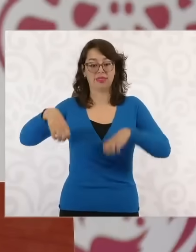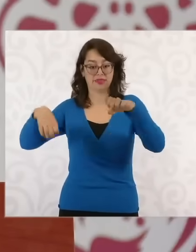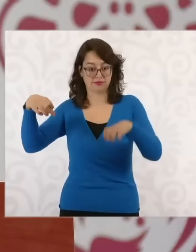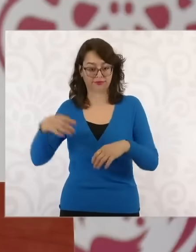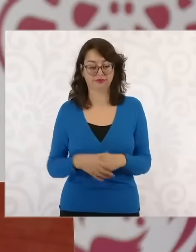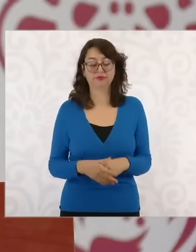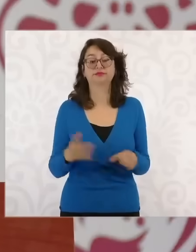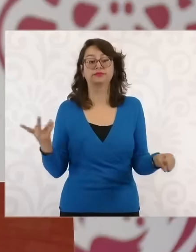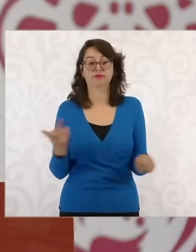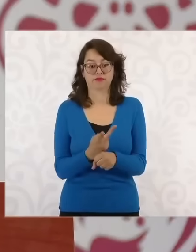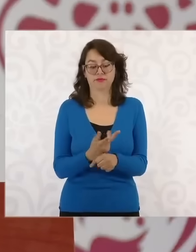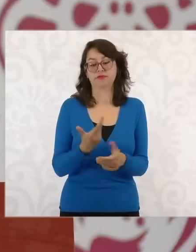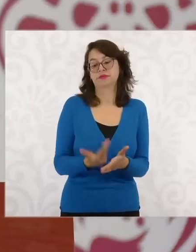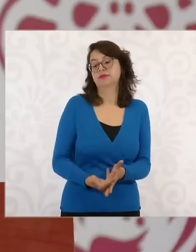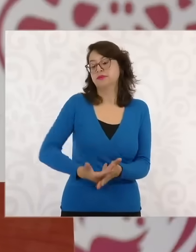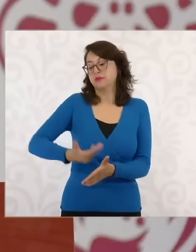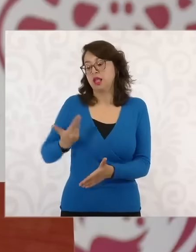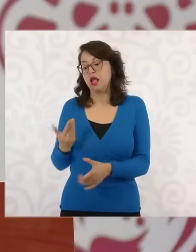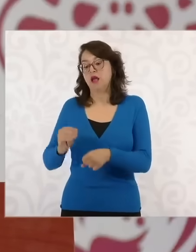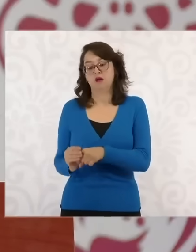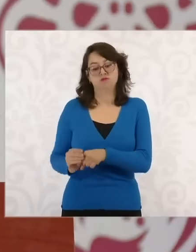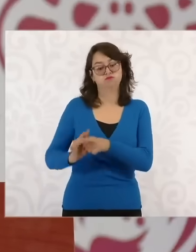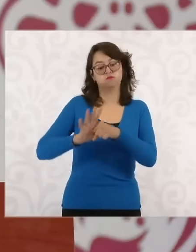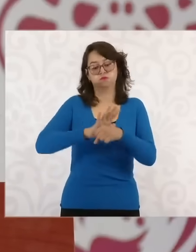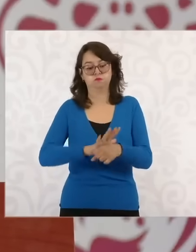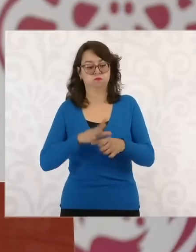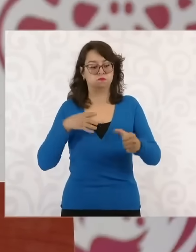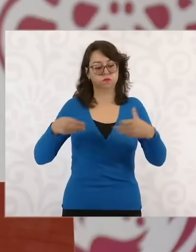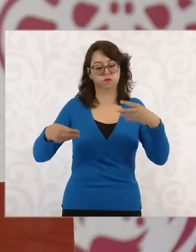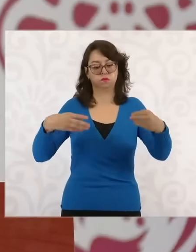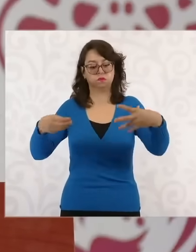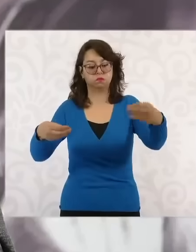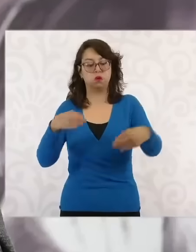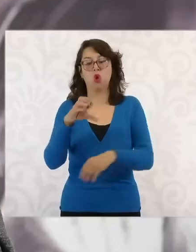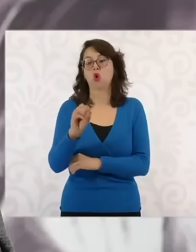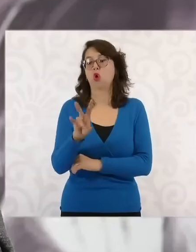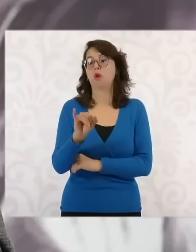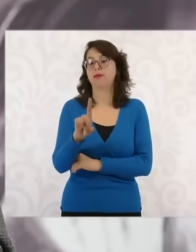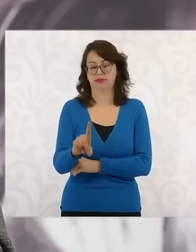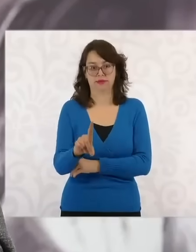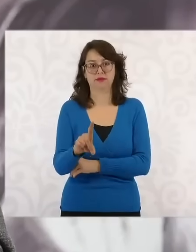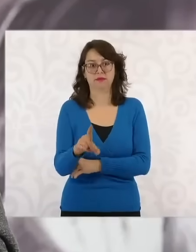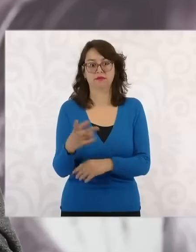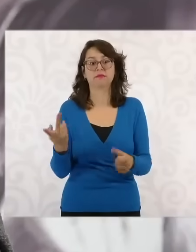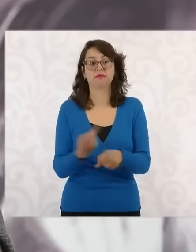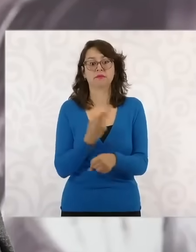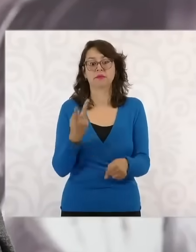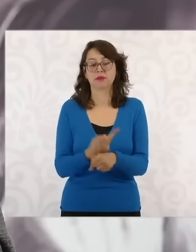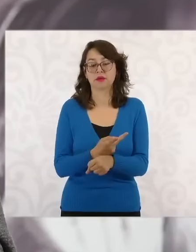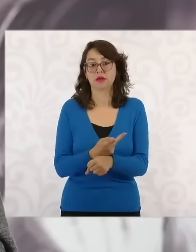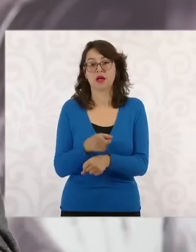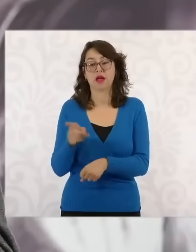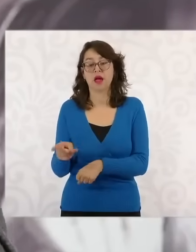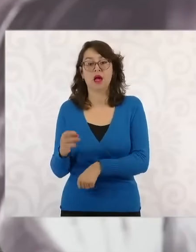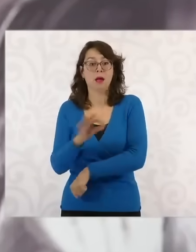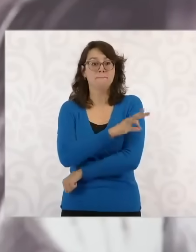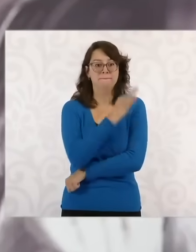pandemia de COVID-19, los niños no acudieron a vacunarse en la misma forma en que ocurría